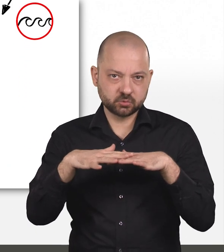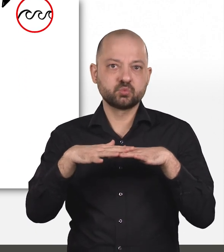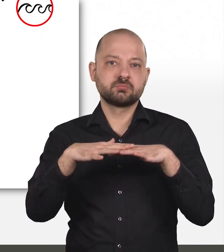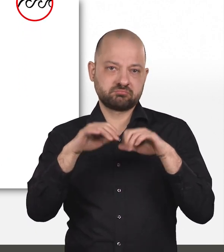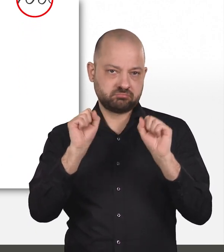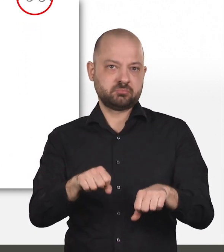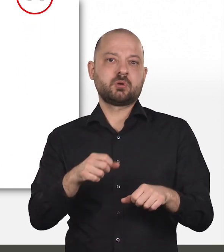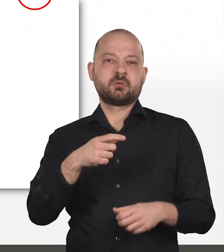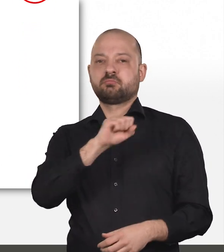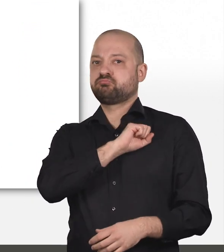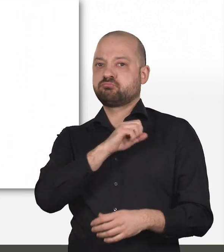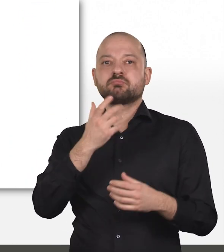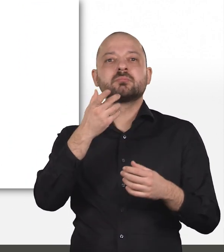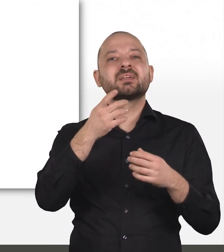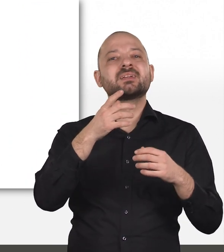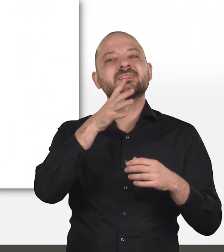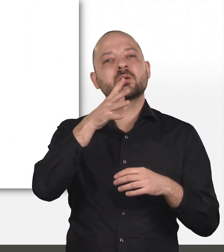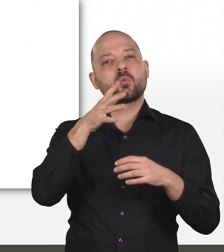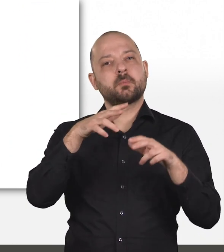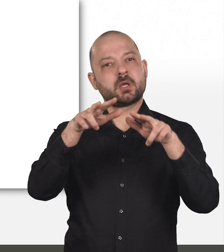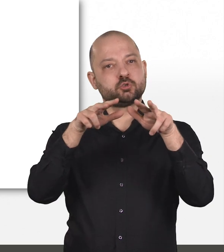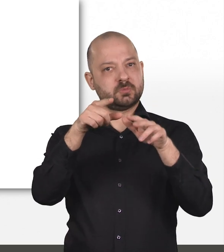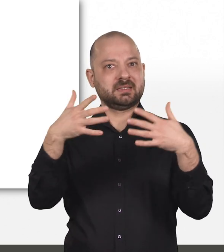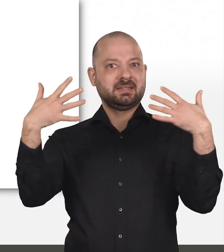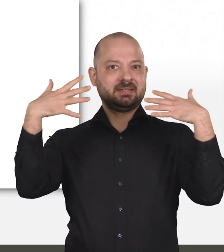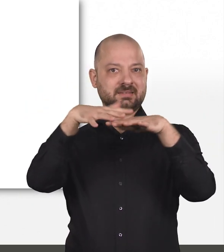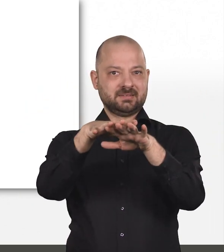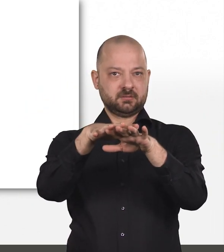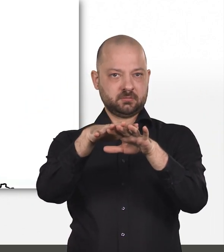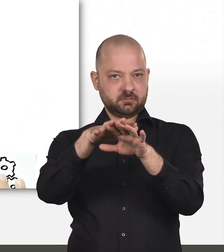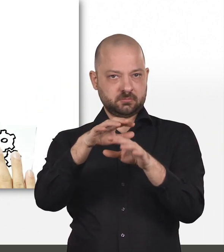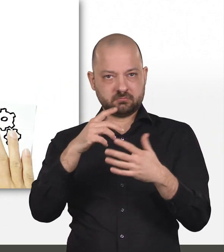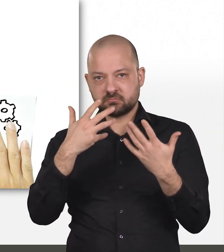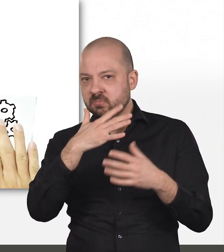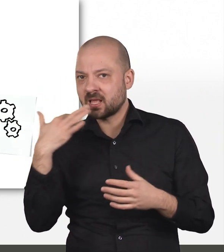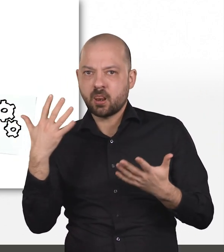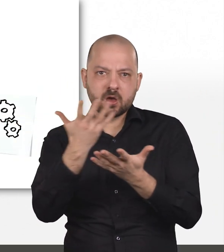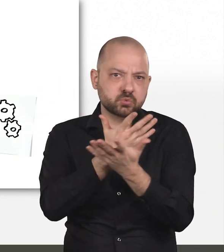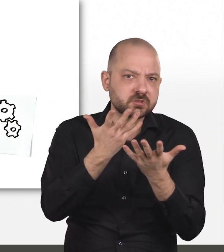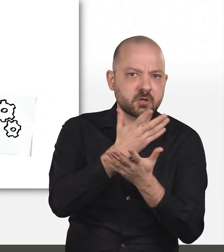Integrierten Risikomanagement profitieren. Kontinuierlicher Austausch und Kooperation werden im